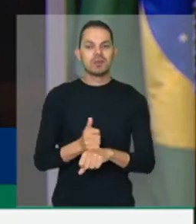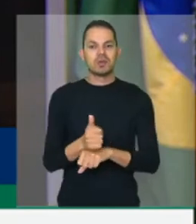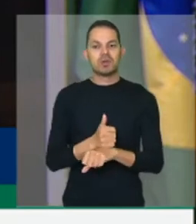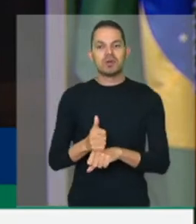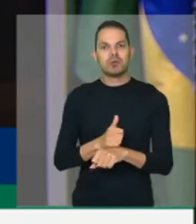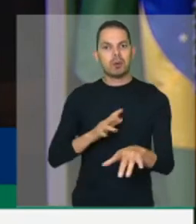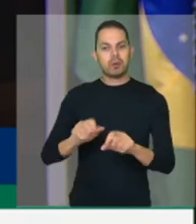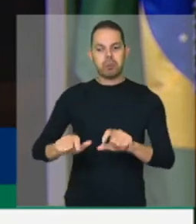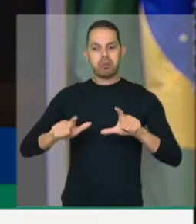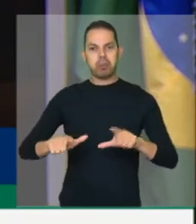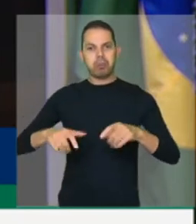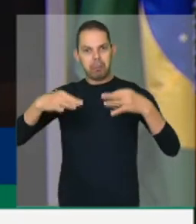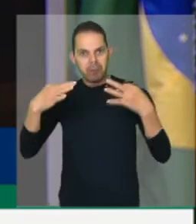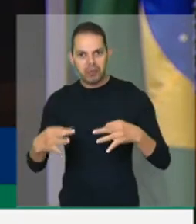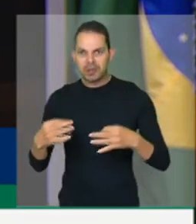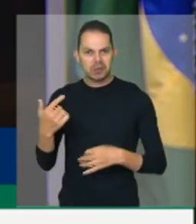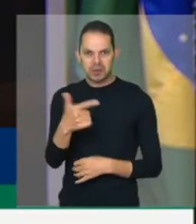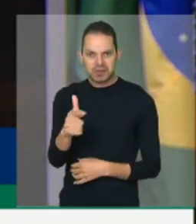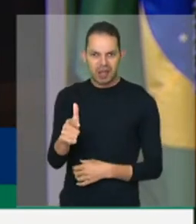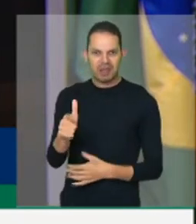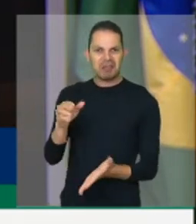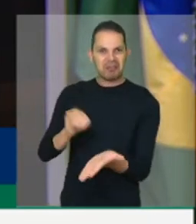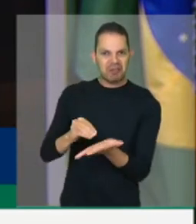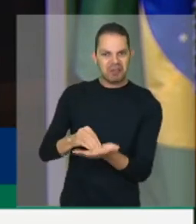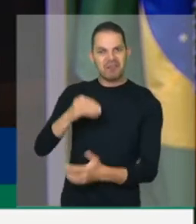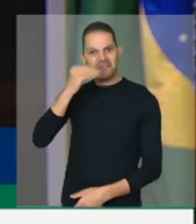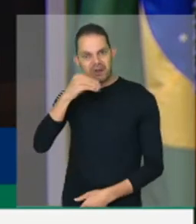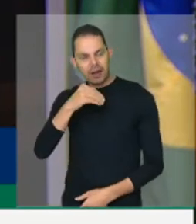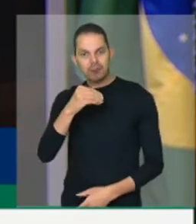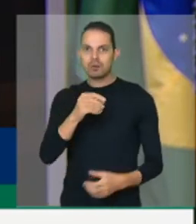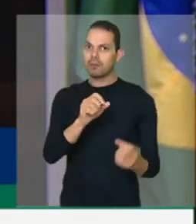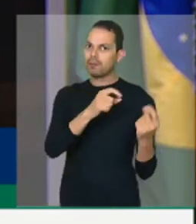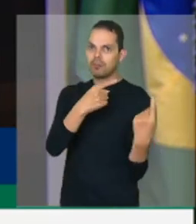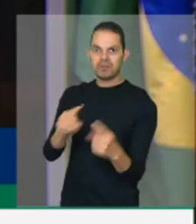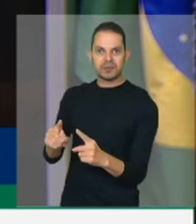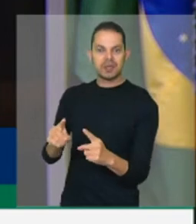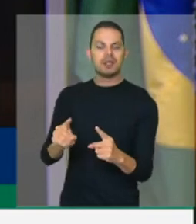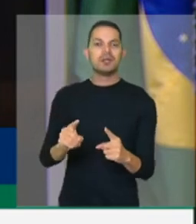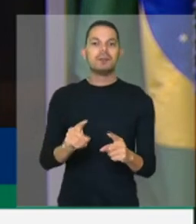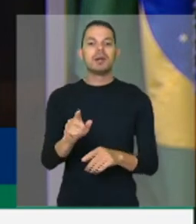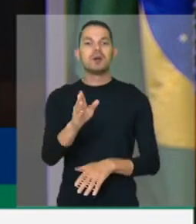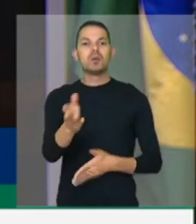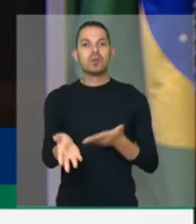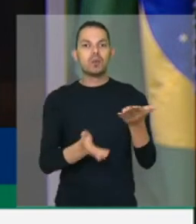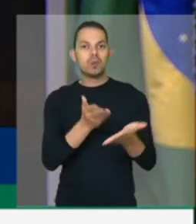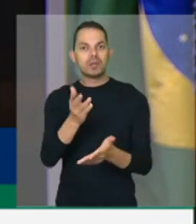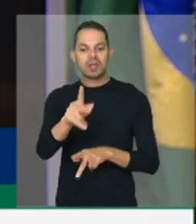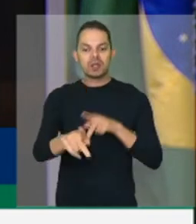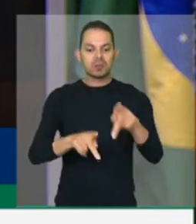PROFISSIONAIS QUE NÃO ESTEJAM BEM PREPARADOS TECNICAMENTE, CIENTIFICAMENTE PRA CUIDAR DO NOSSO POVO. O QUE NÃO DESEJAMOS PRA NÓS NÃO